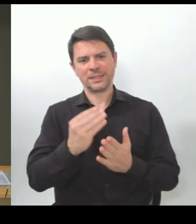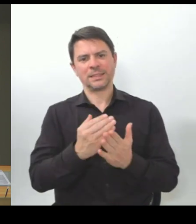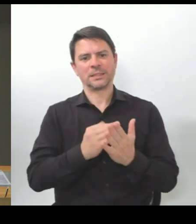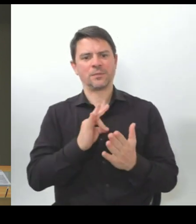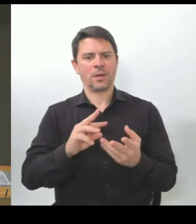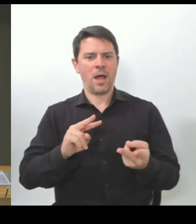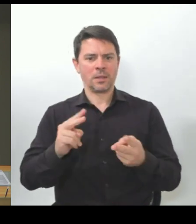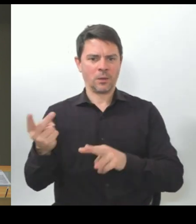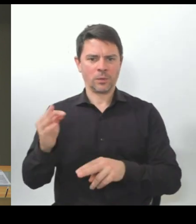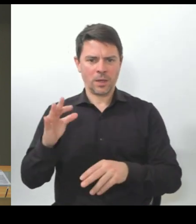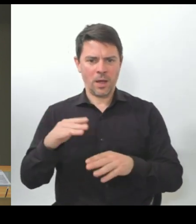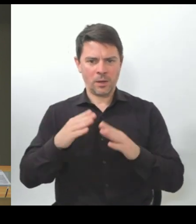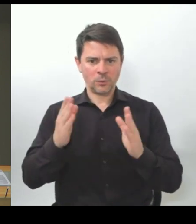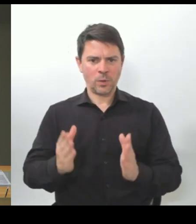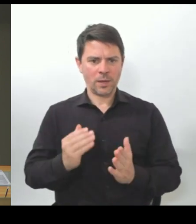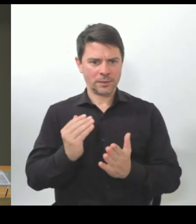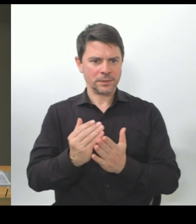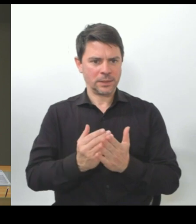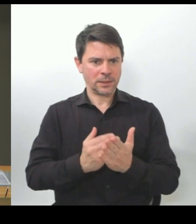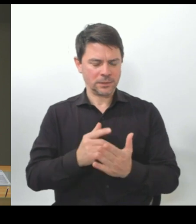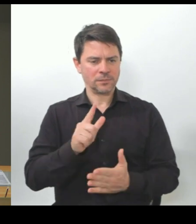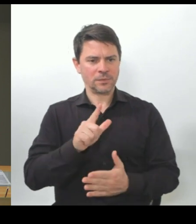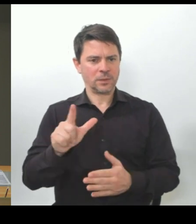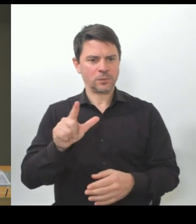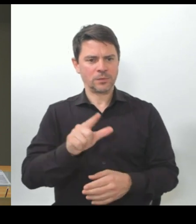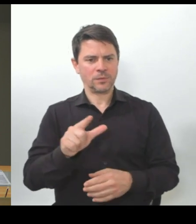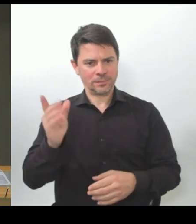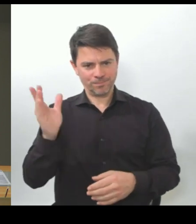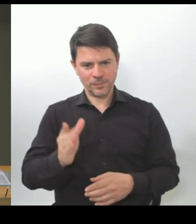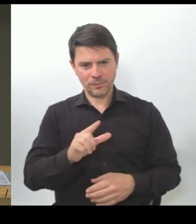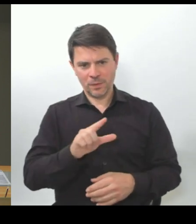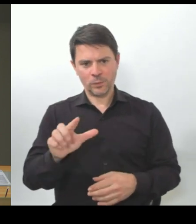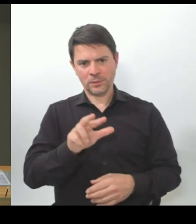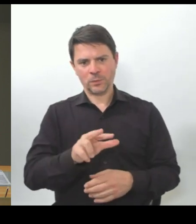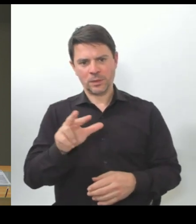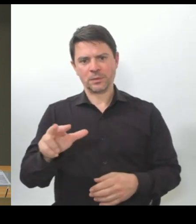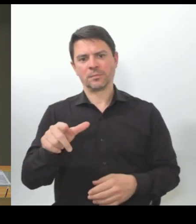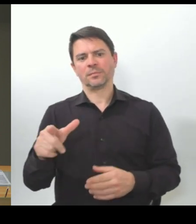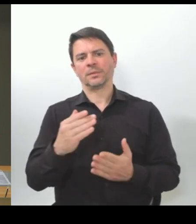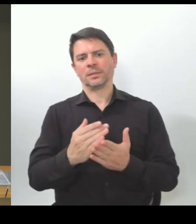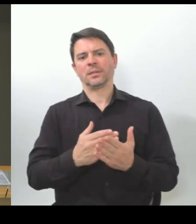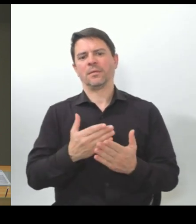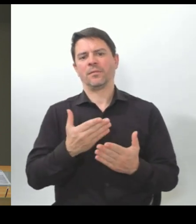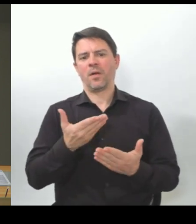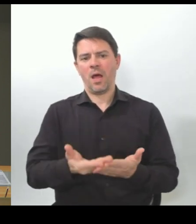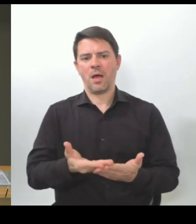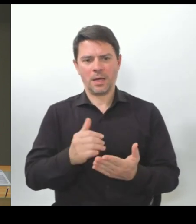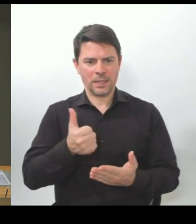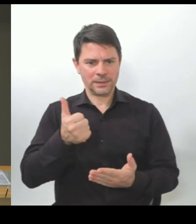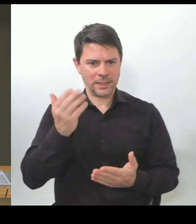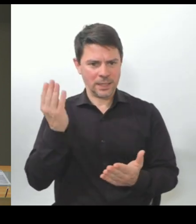Die Tagesordnungspunkte 21 bis 24 stehen auf der Konsens Liste. Ich rufe Tagesordnungspunkt 25 Beschlussempfehlung des